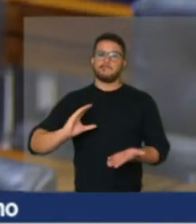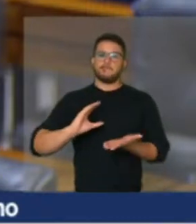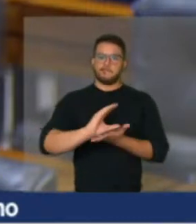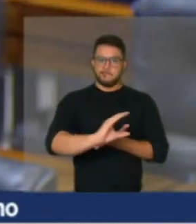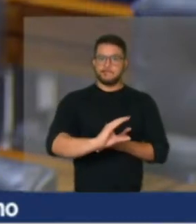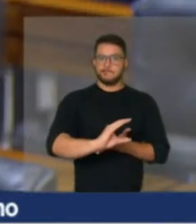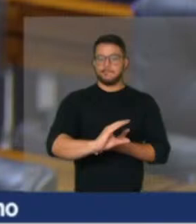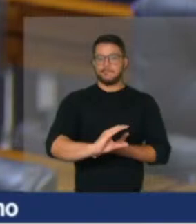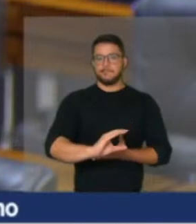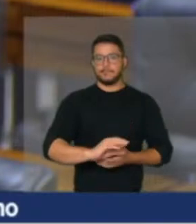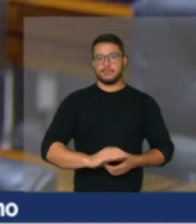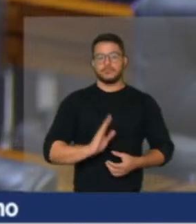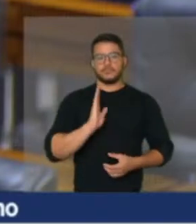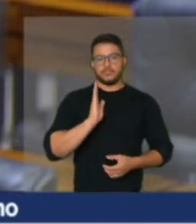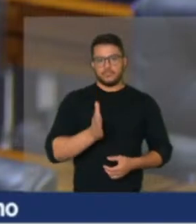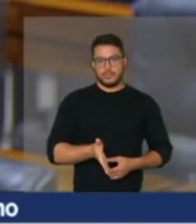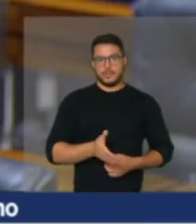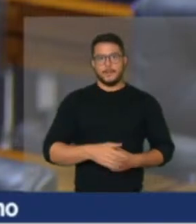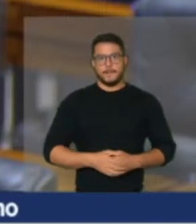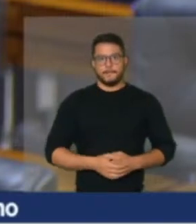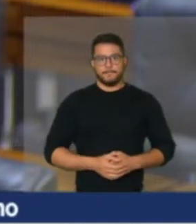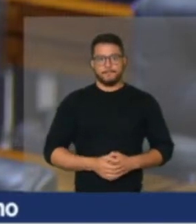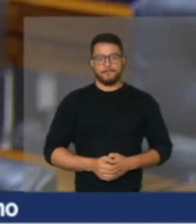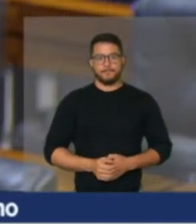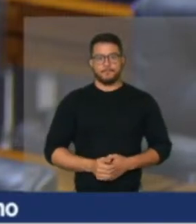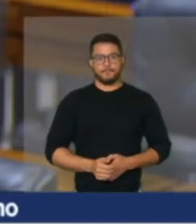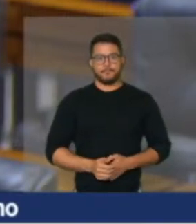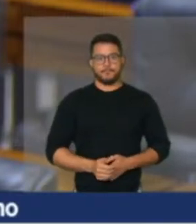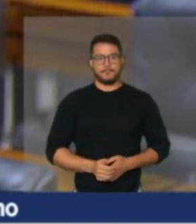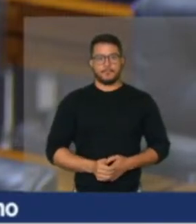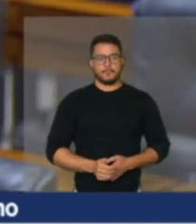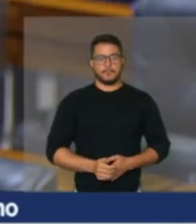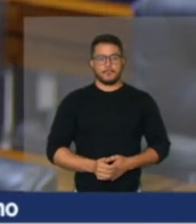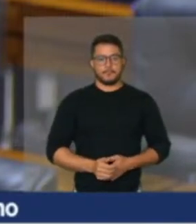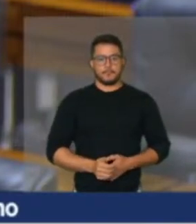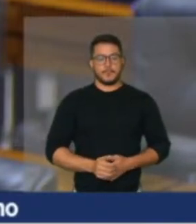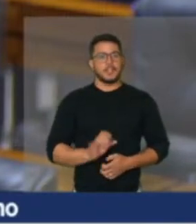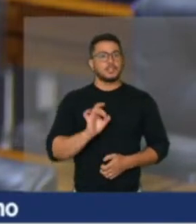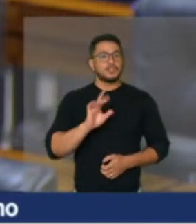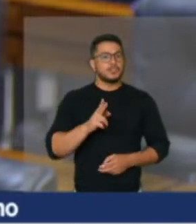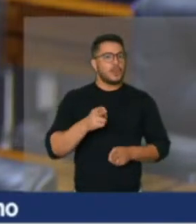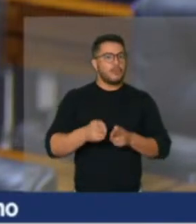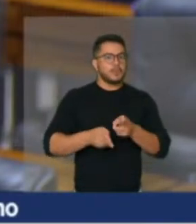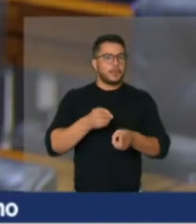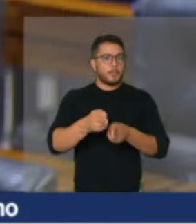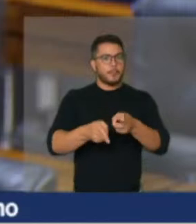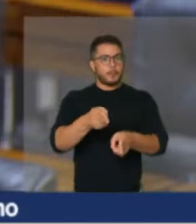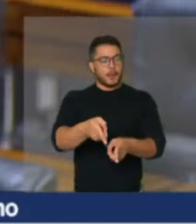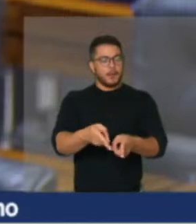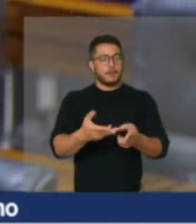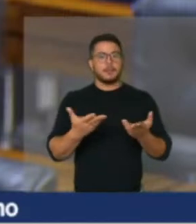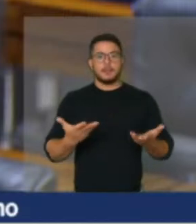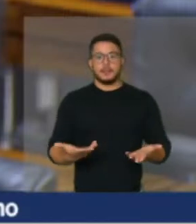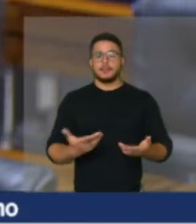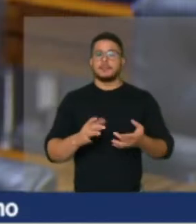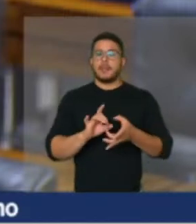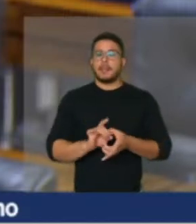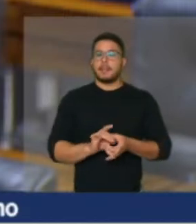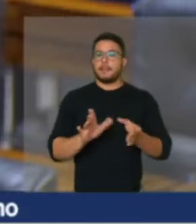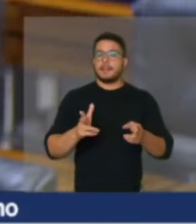GOVERNO PARA FAZER SÓ EM FERROVIAS. AS CONCESSÕES DE RODOVIAS ESTÃO SENDO UM SUCESSO, APESAR DE TUDO, DE